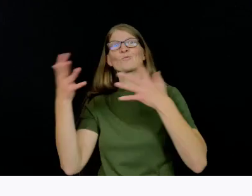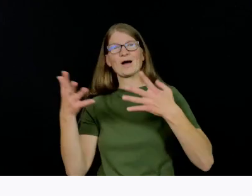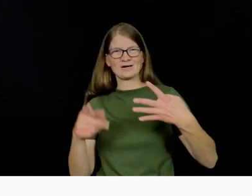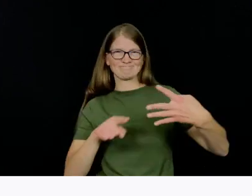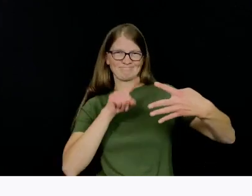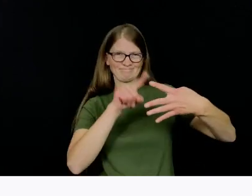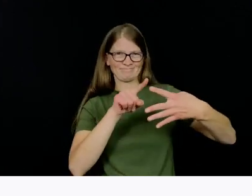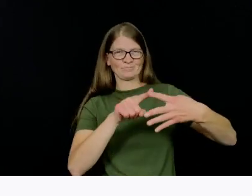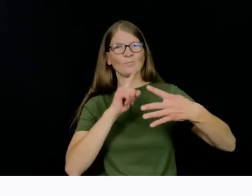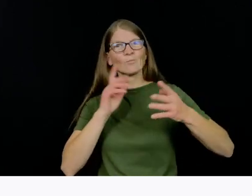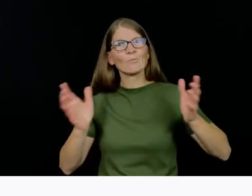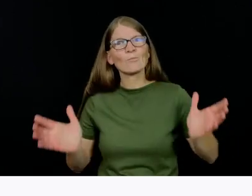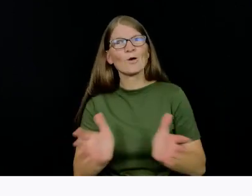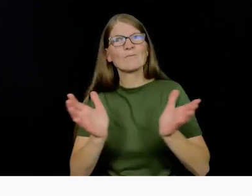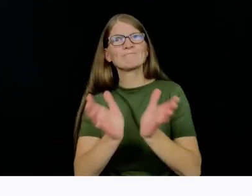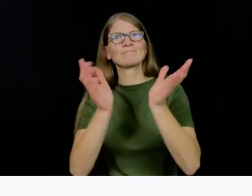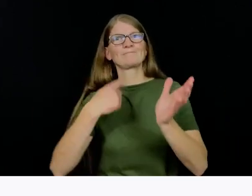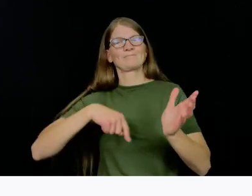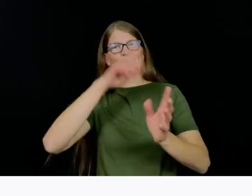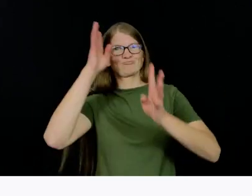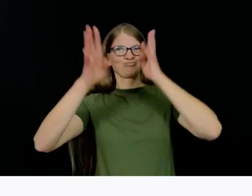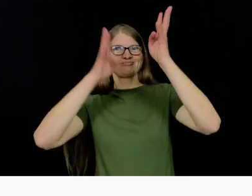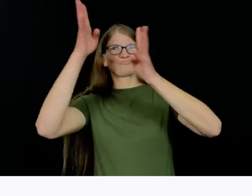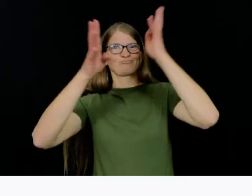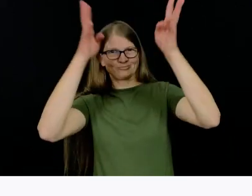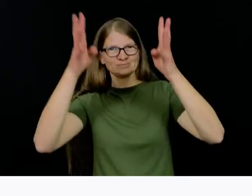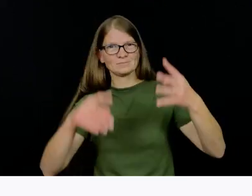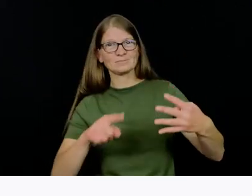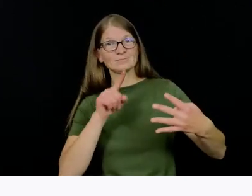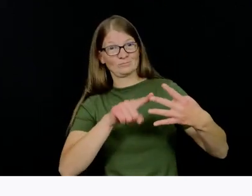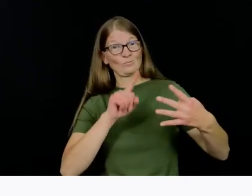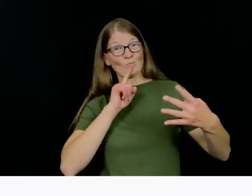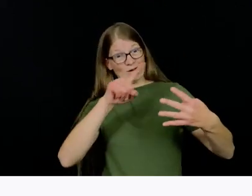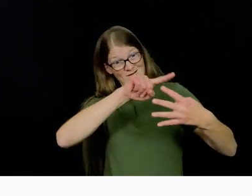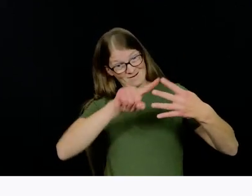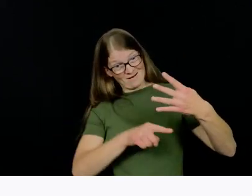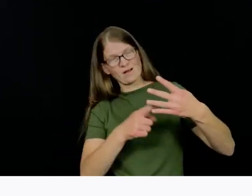التي تدفع ابتكارنا إلى الأمام تشكّل هذه العناصر الأساس